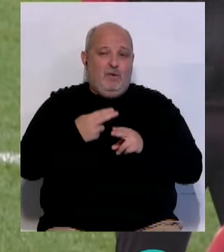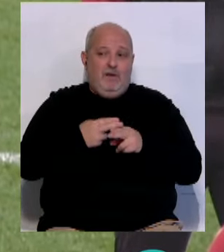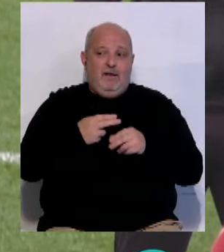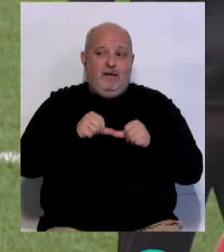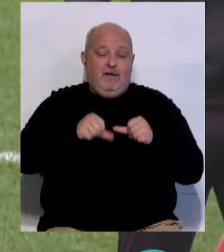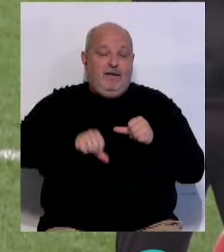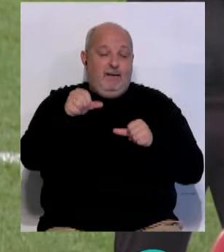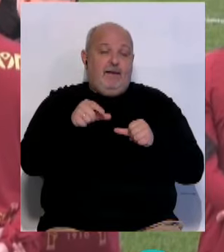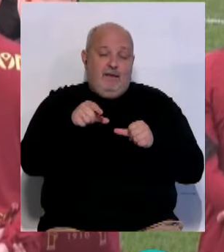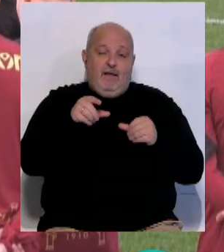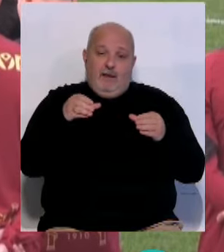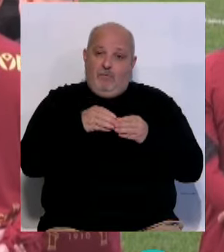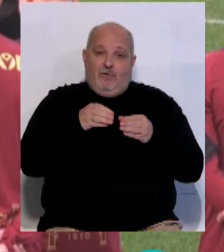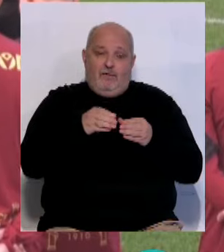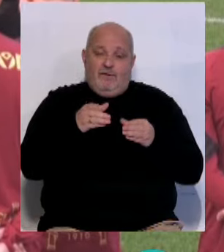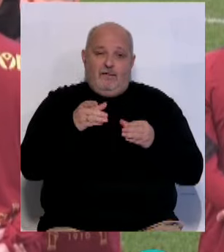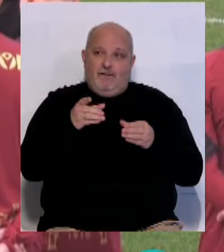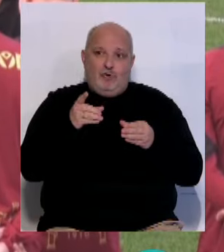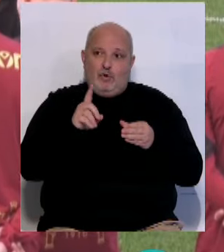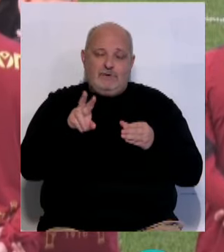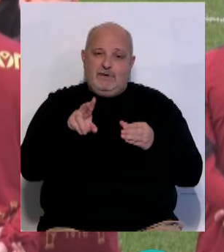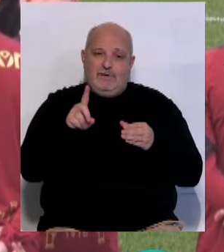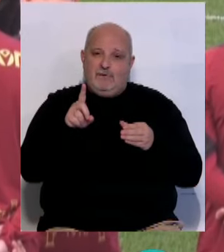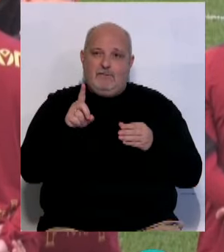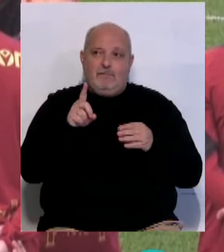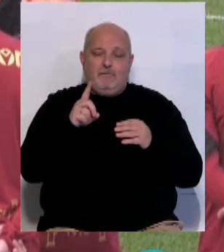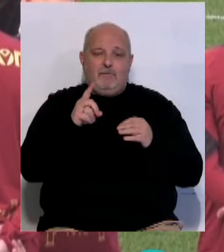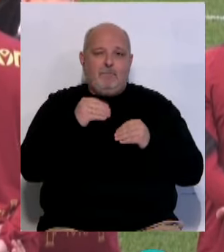porque yo creo que es una plantilla que no es quizás para una solvencia extrema en en esta